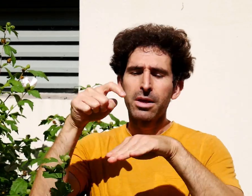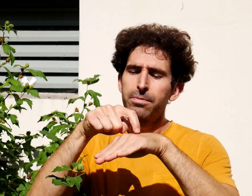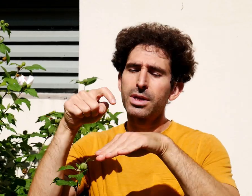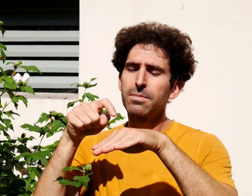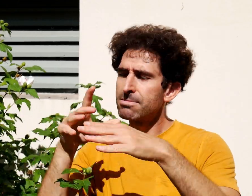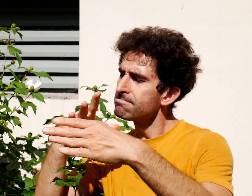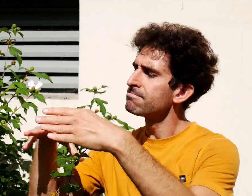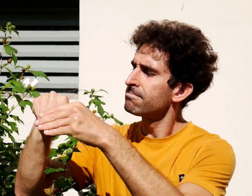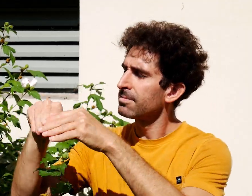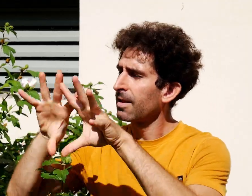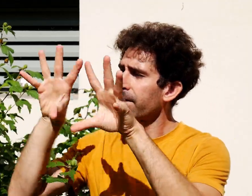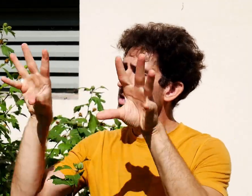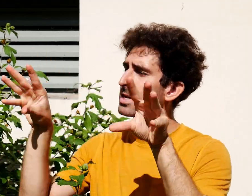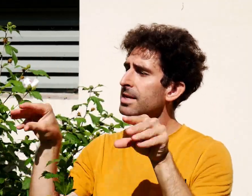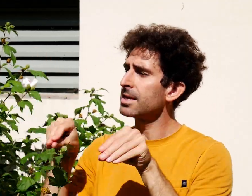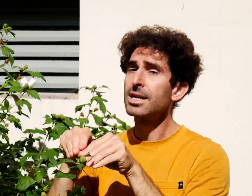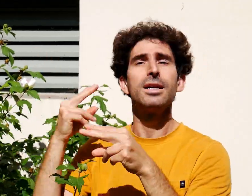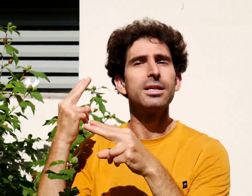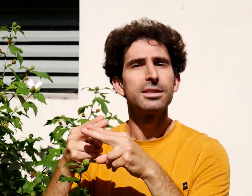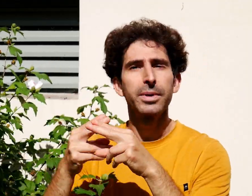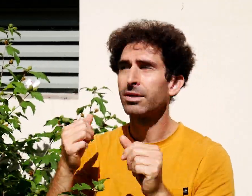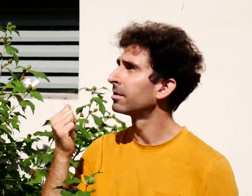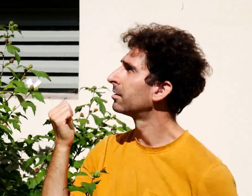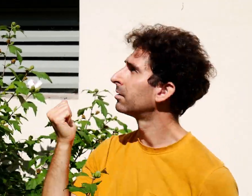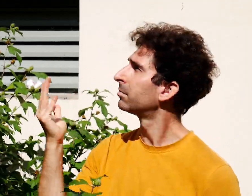Phyrrhocoris apterus fait partie de la famille des...